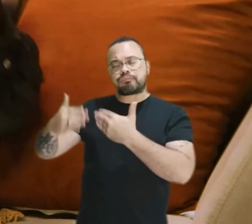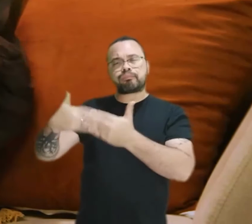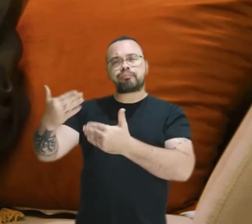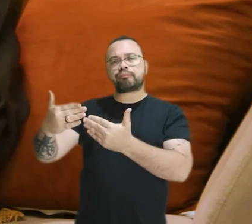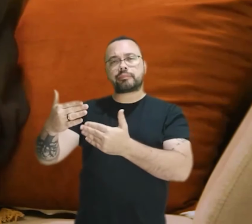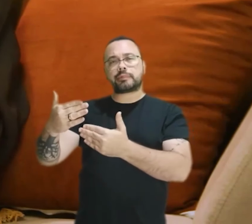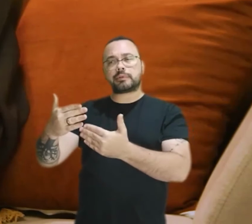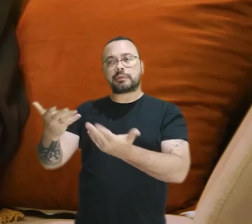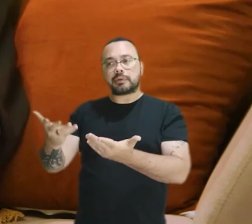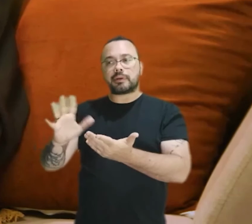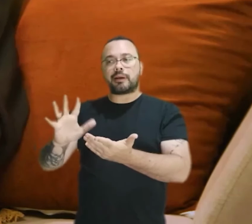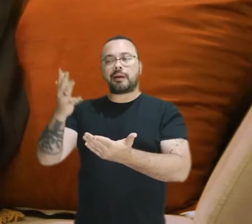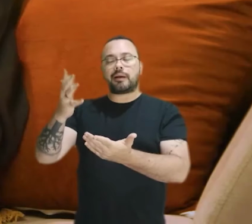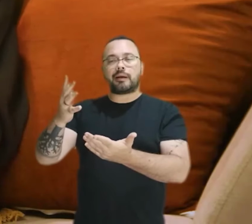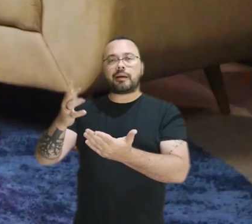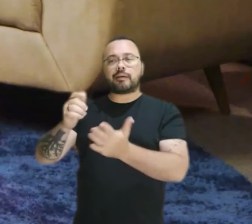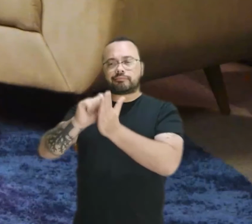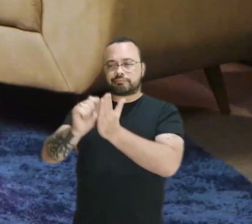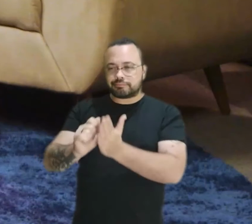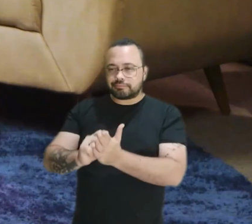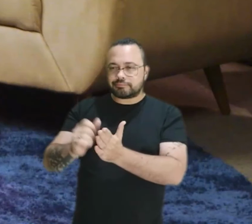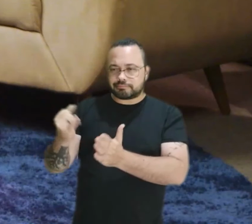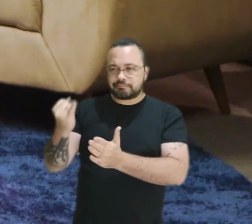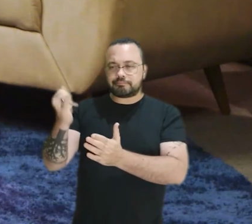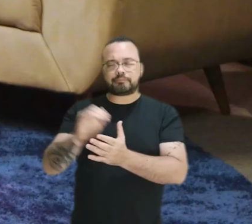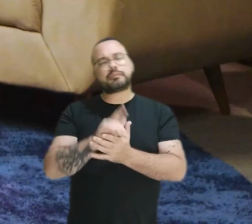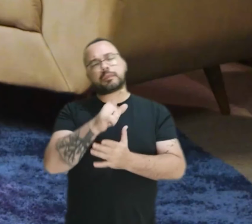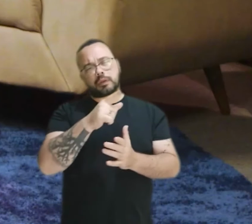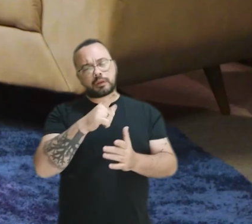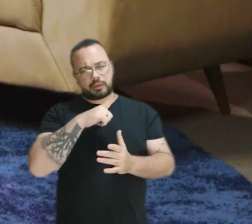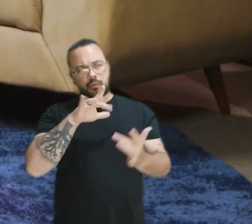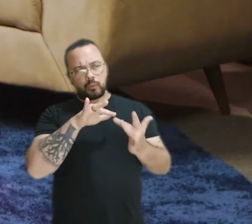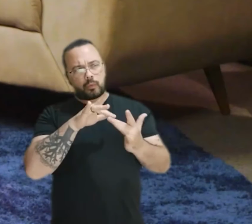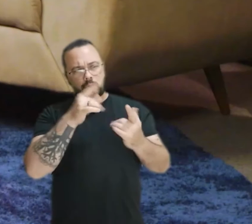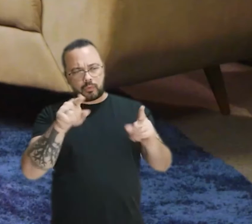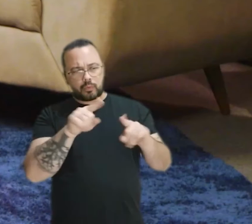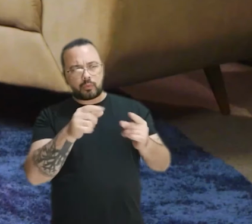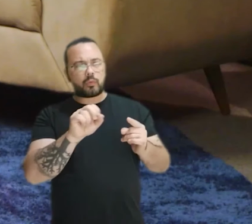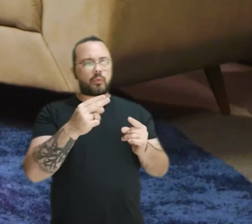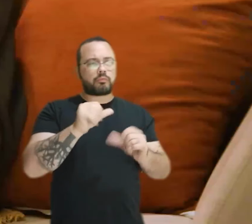a coisa volta a fazer sentido, né? Não sei. E você vem da música, não? - Não. Ou a música te levou pra poesia?